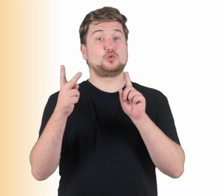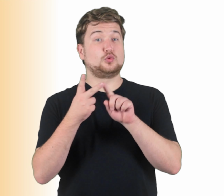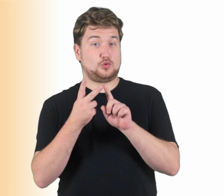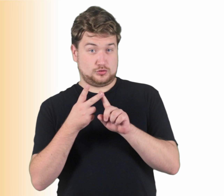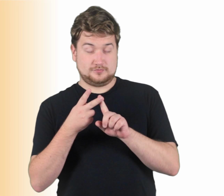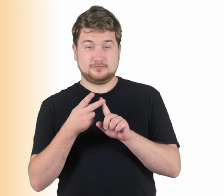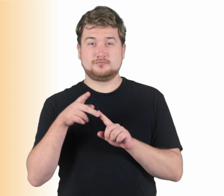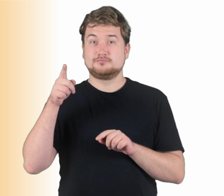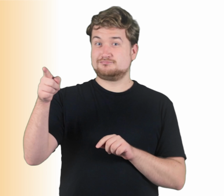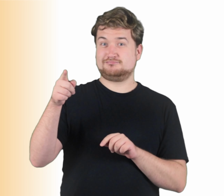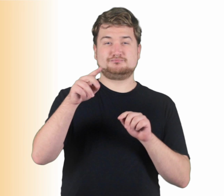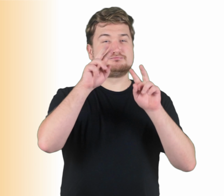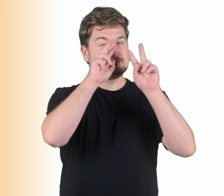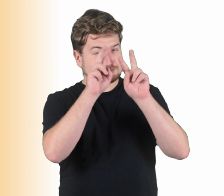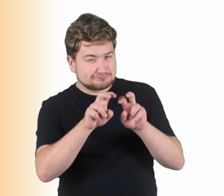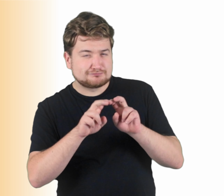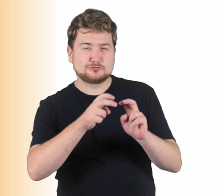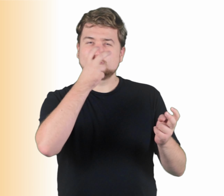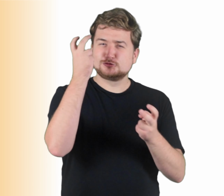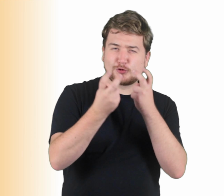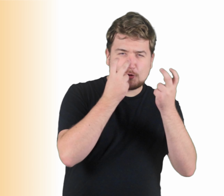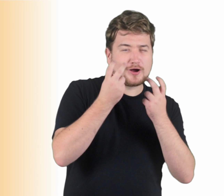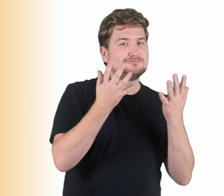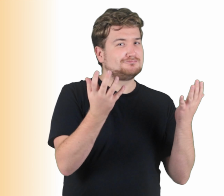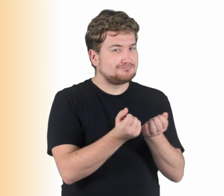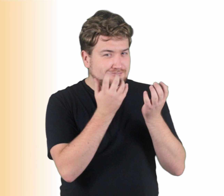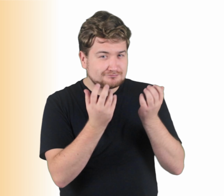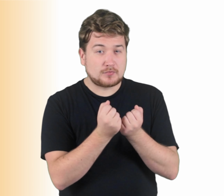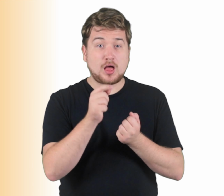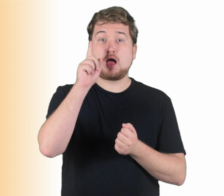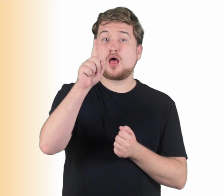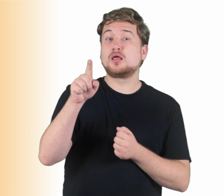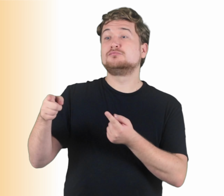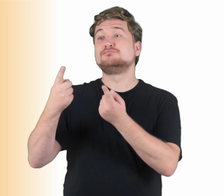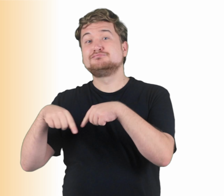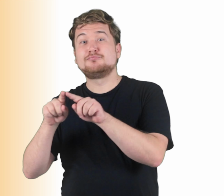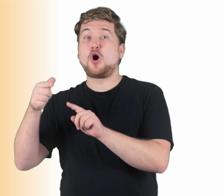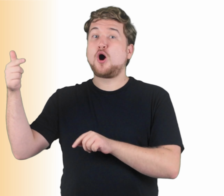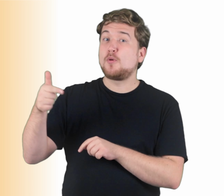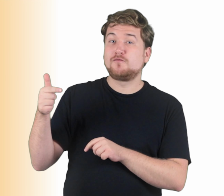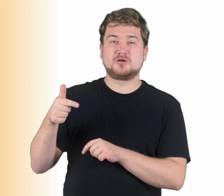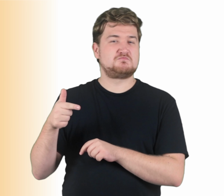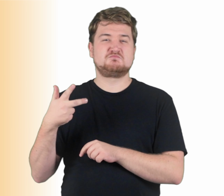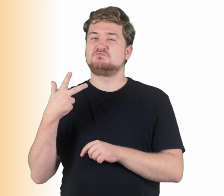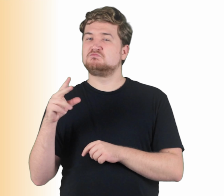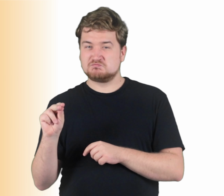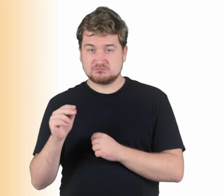Druga możliwość - eksploruje, ale nie podejmuje zobowiązań.